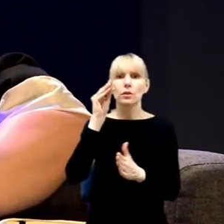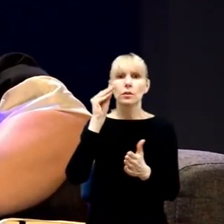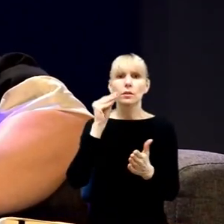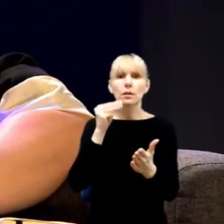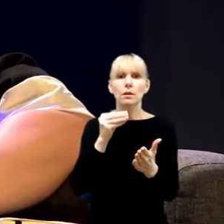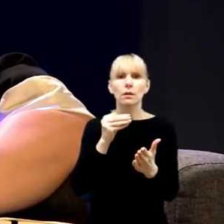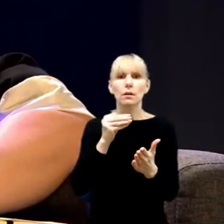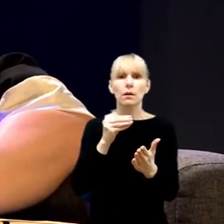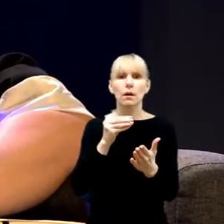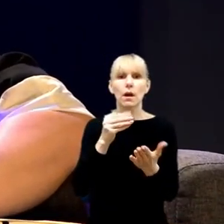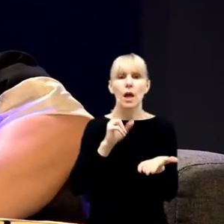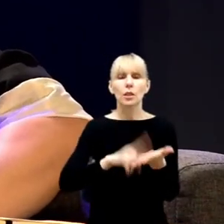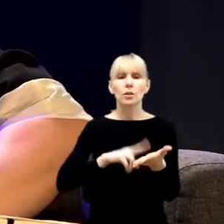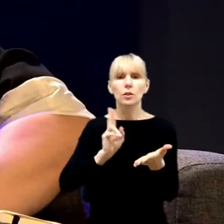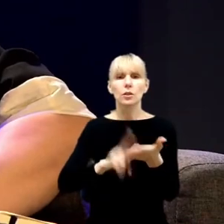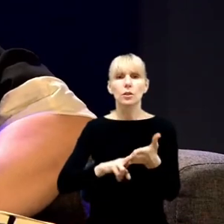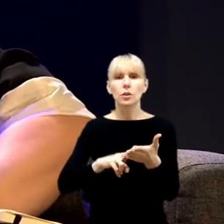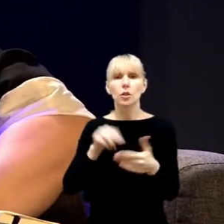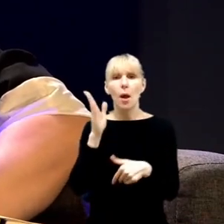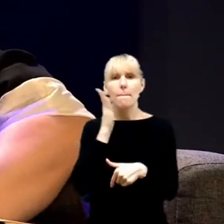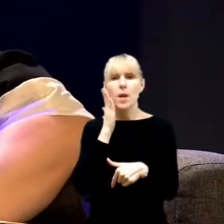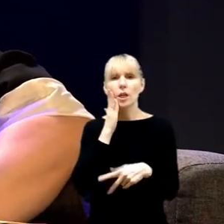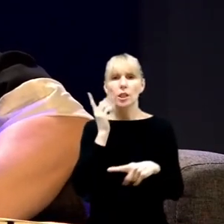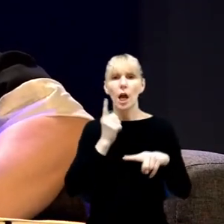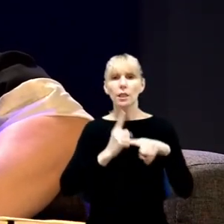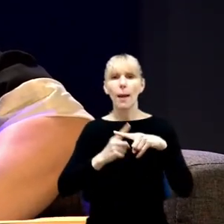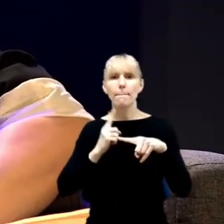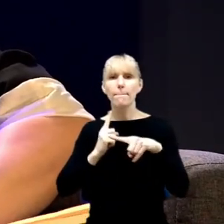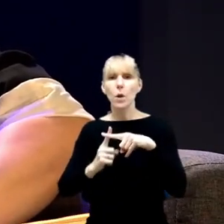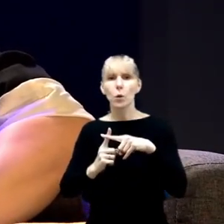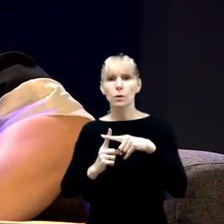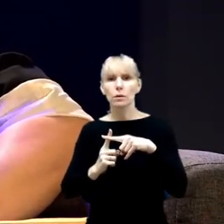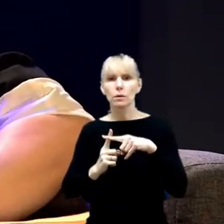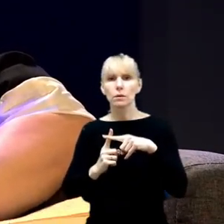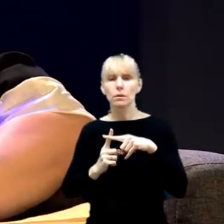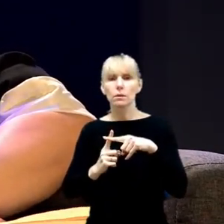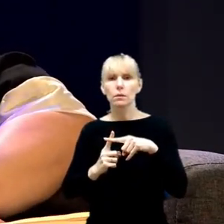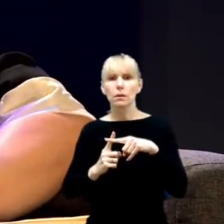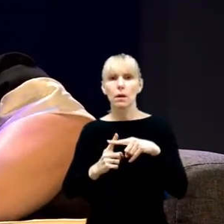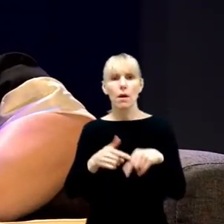bo jeżeli wszyscy wiemy o tym, że najem ma w Polsce złą passę